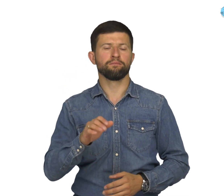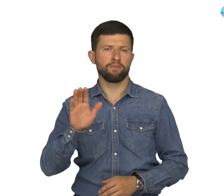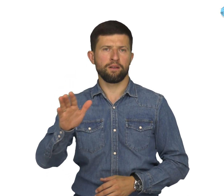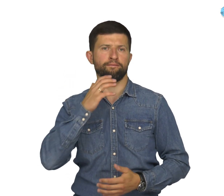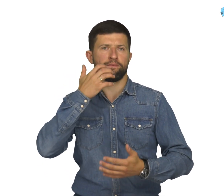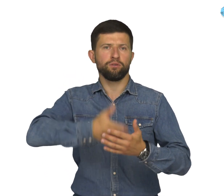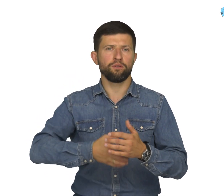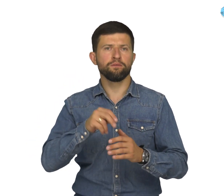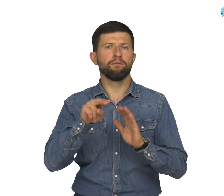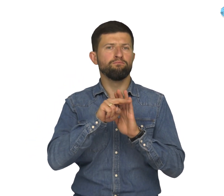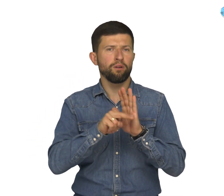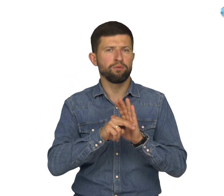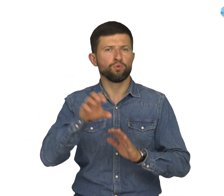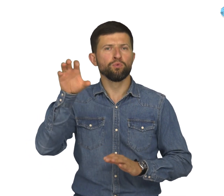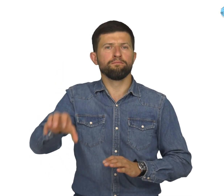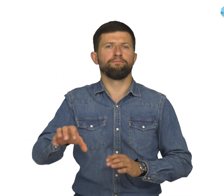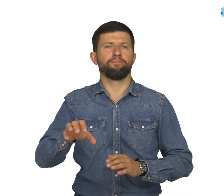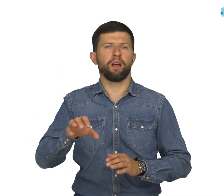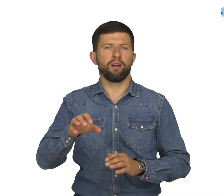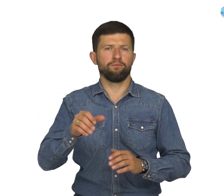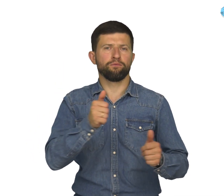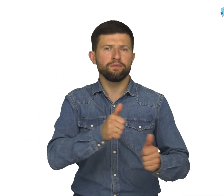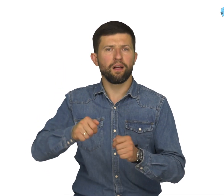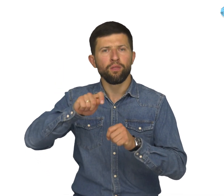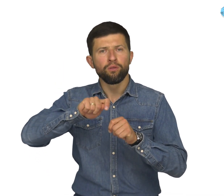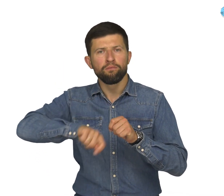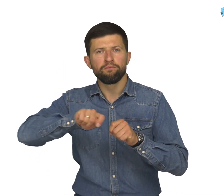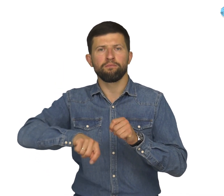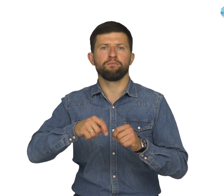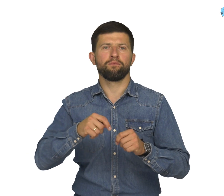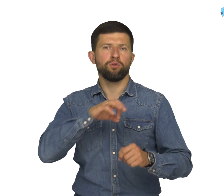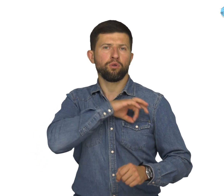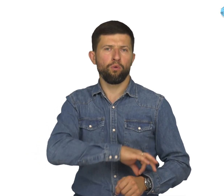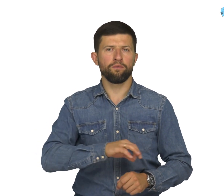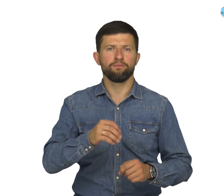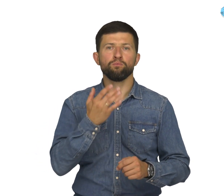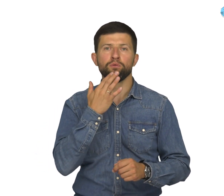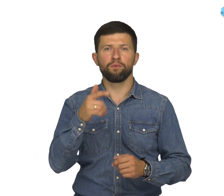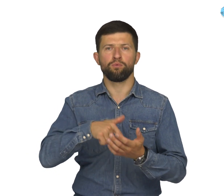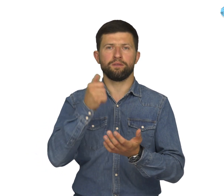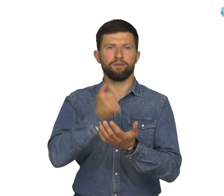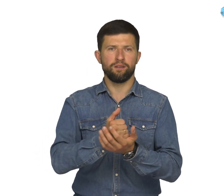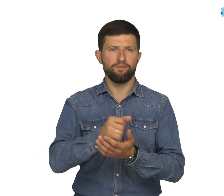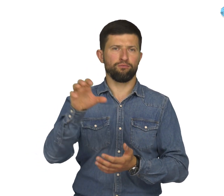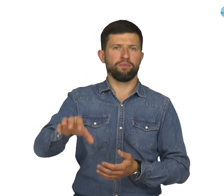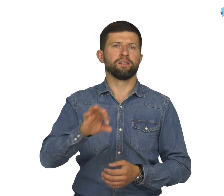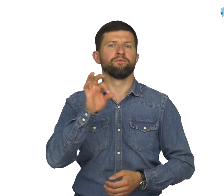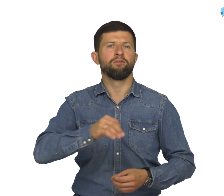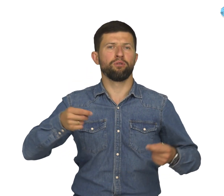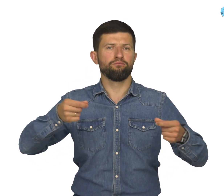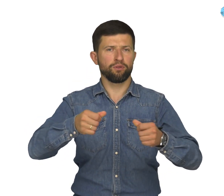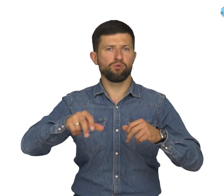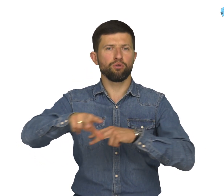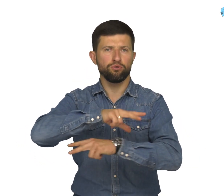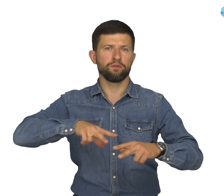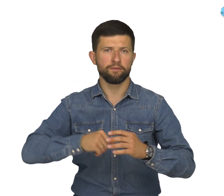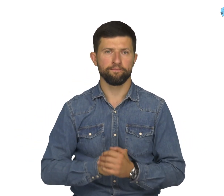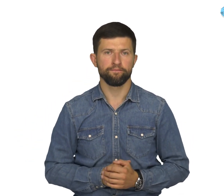mają zastosowanie przepisy dotyczące ustalania dochodu określone w ustawie o świadczeniach rodzinnych.